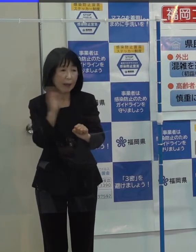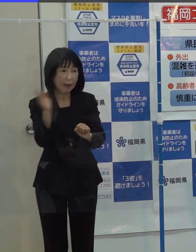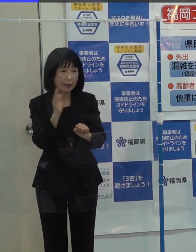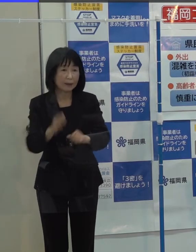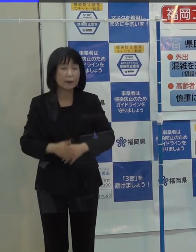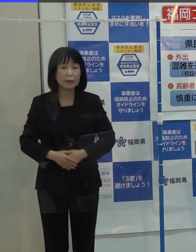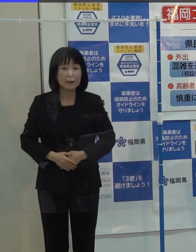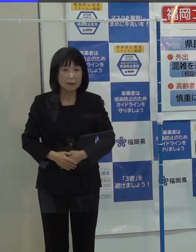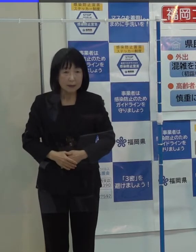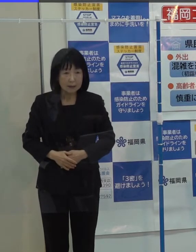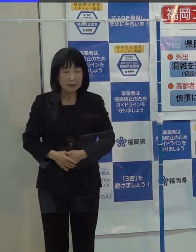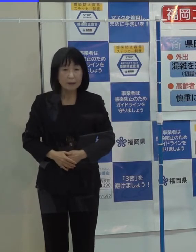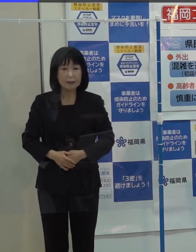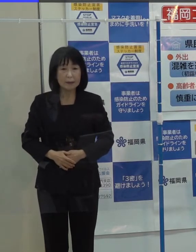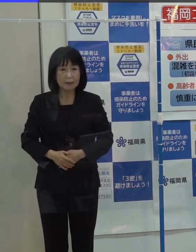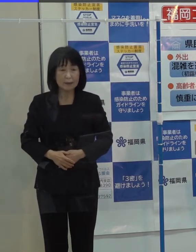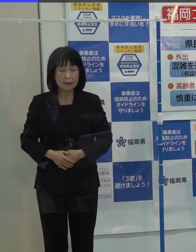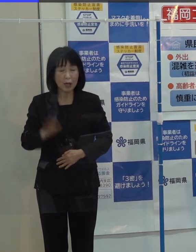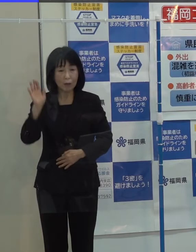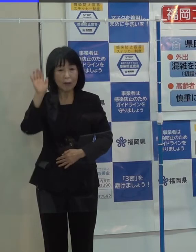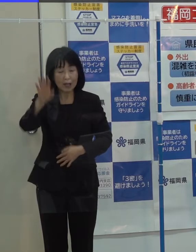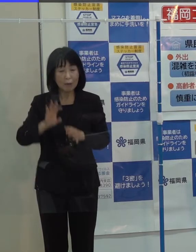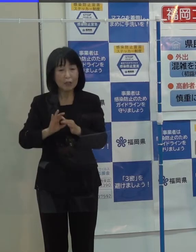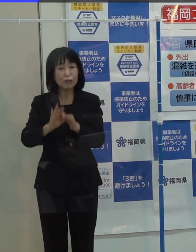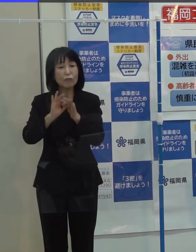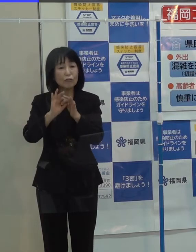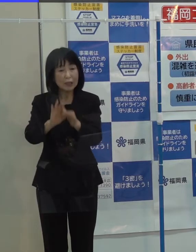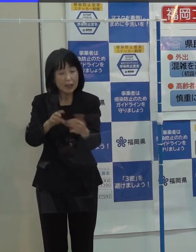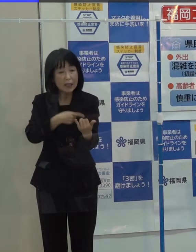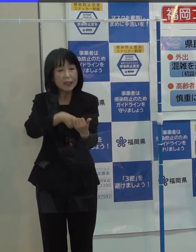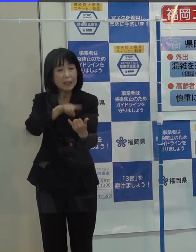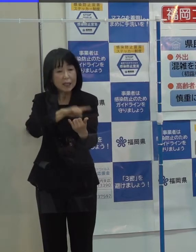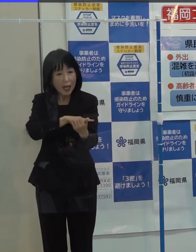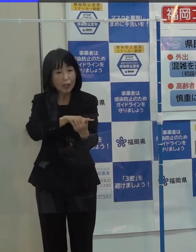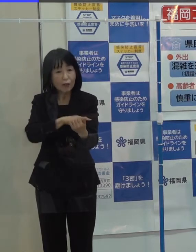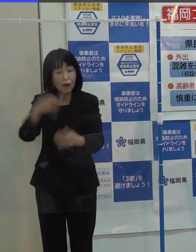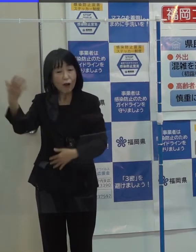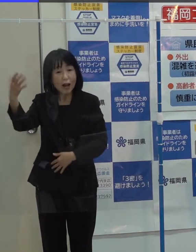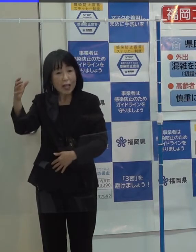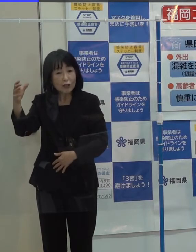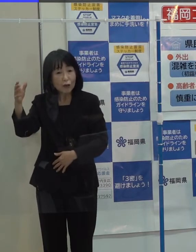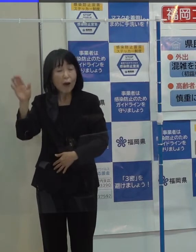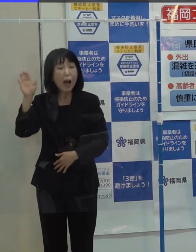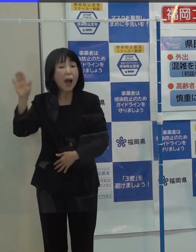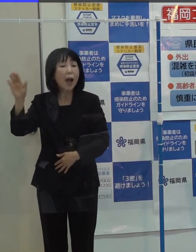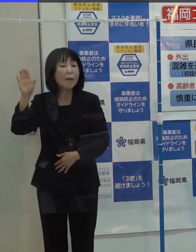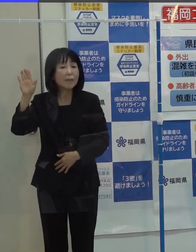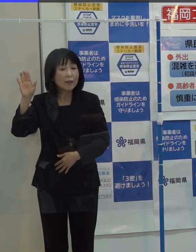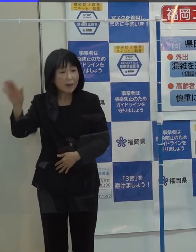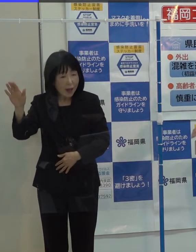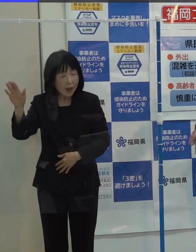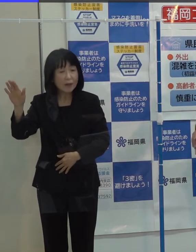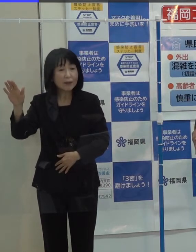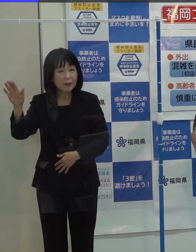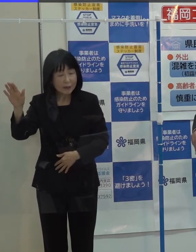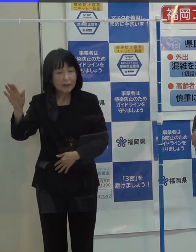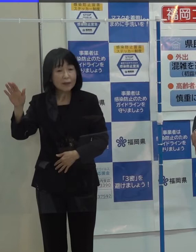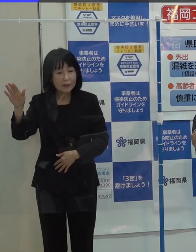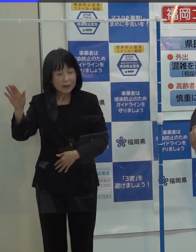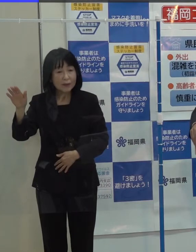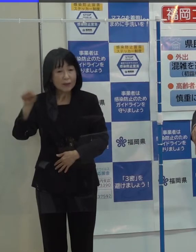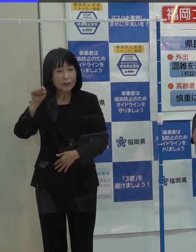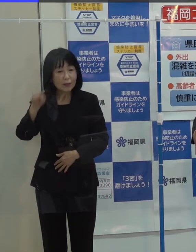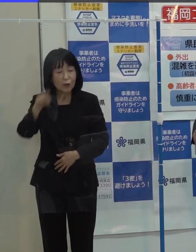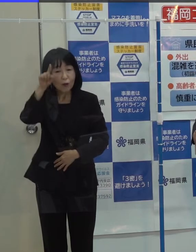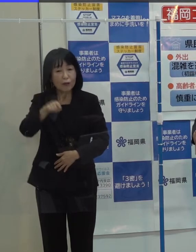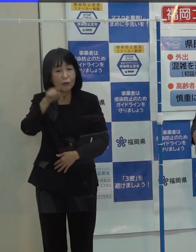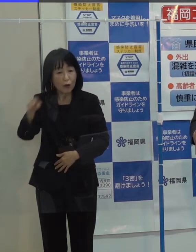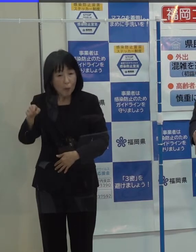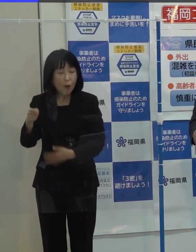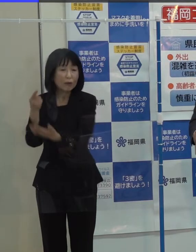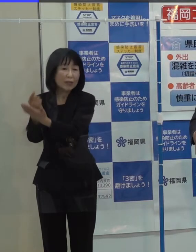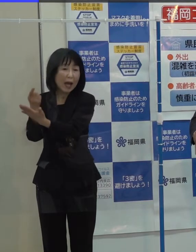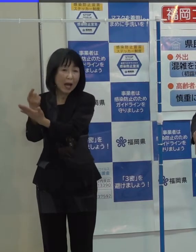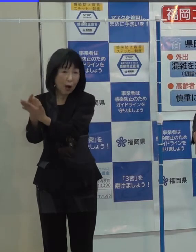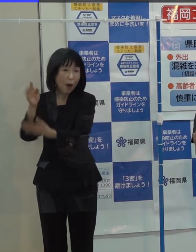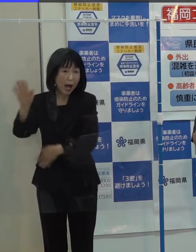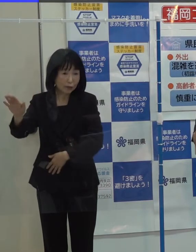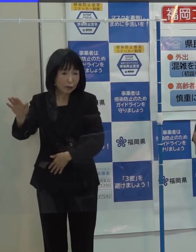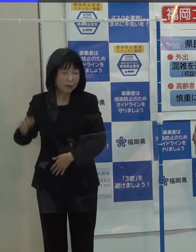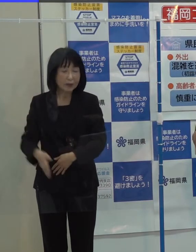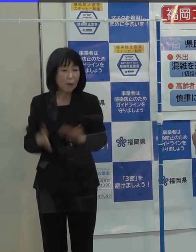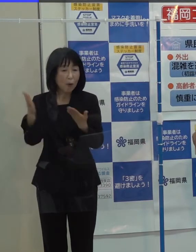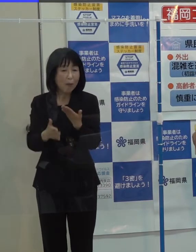それで 引き続き番組は続いており 出演もされているわけですが このたび弁護士会に申立てをされています